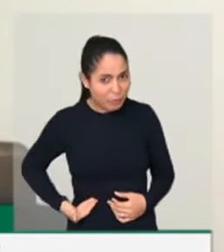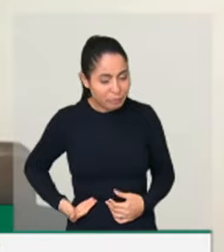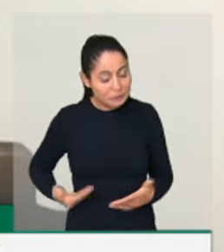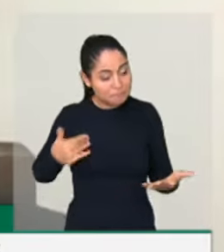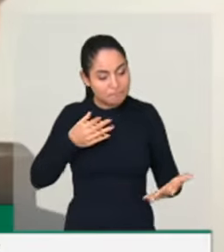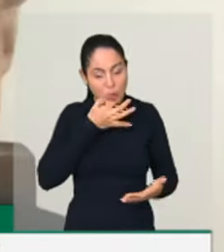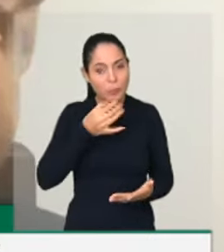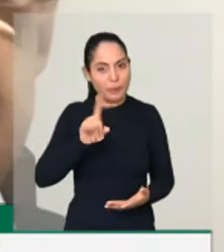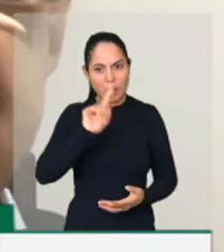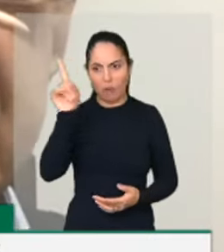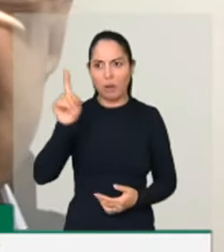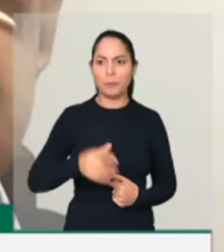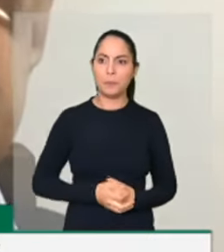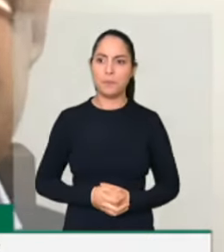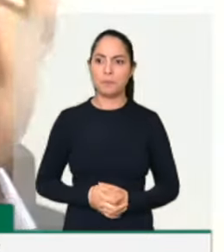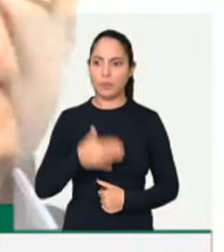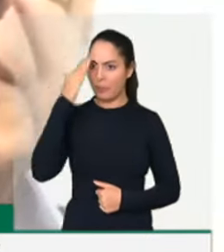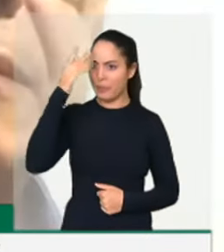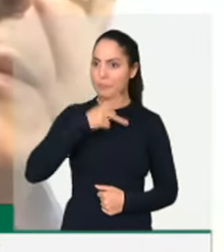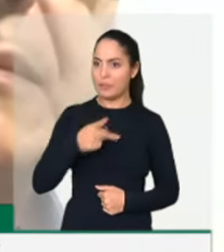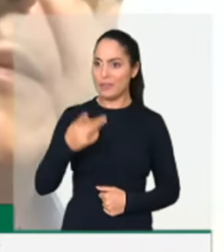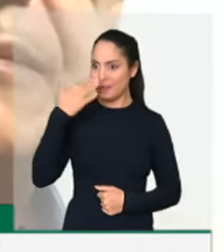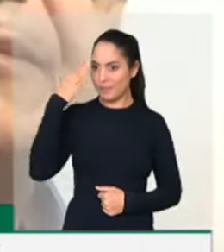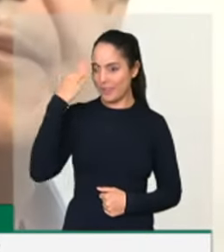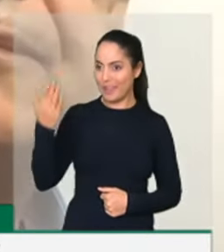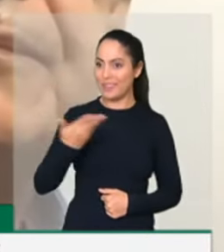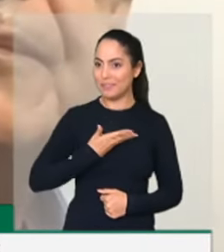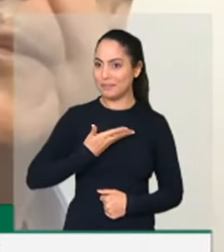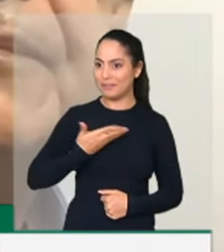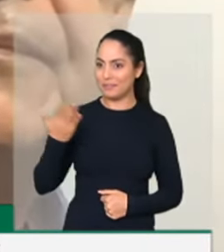OBRIGADO... COLEGAS. -- [PRESIDENTE]: PARA FALAR A FAVOR AGORA....